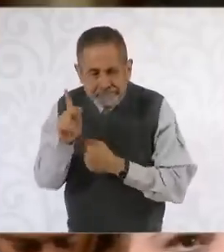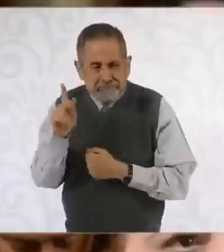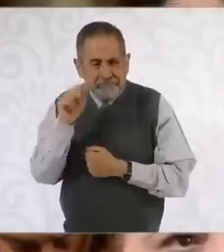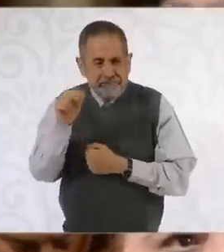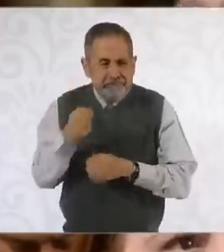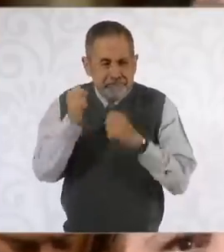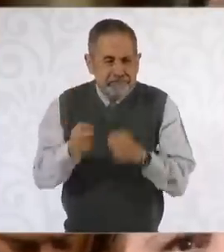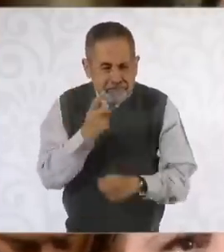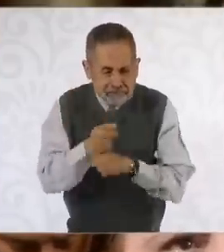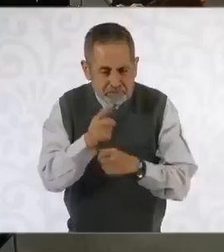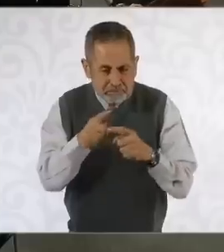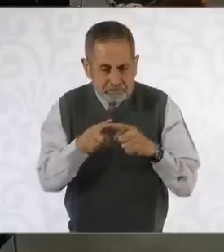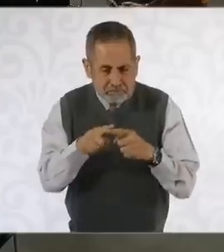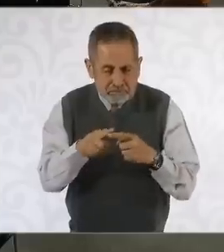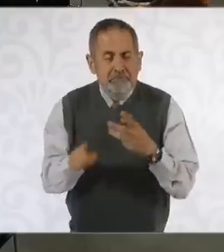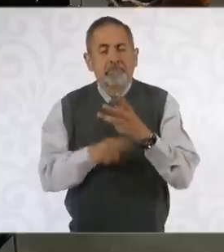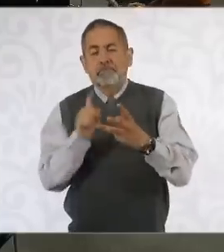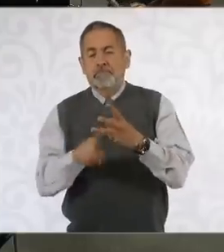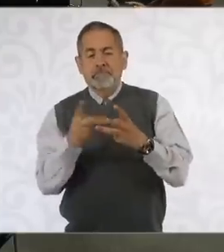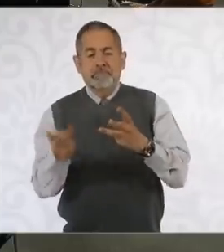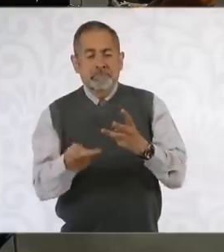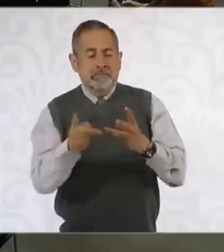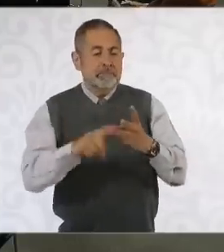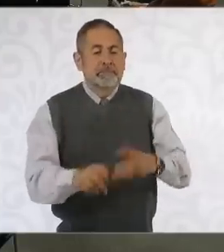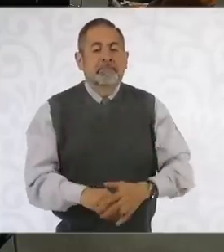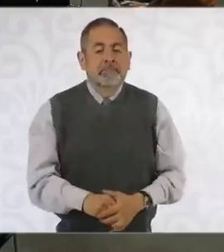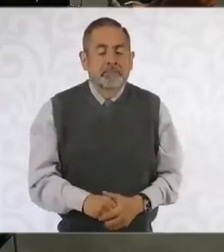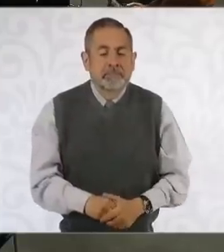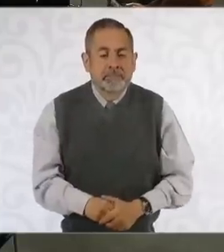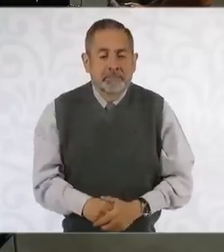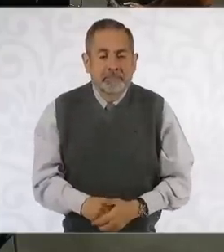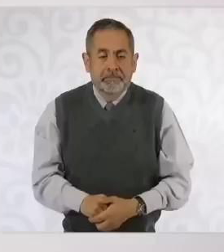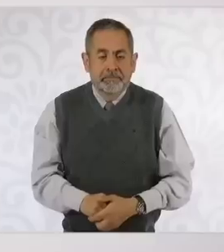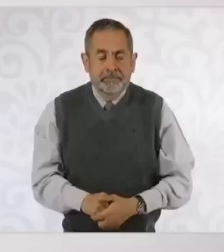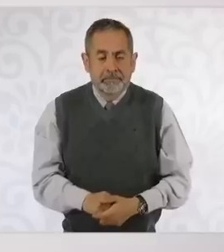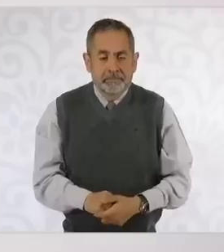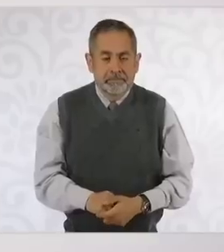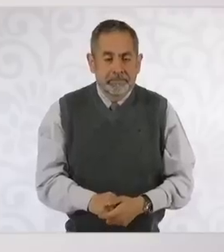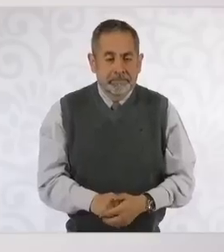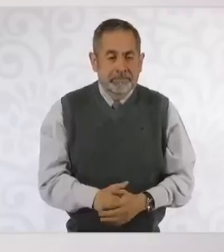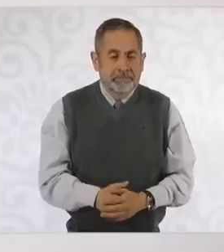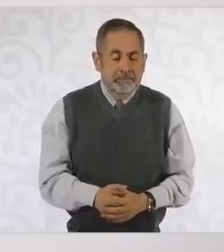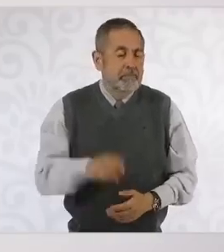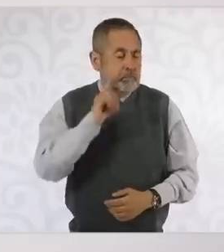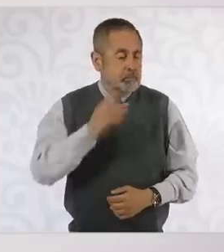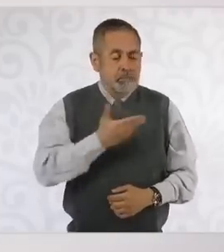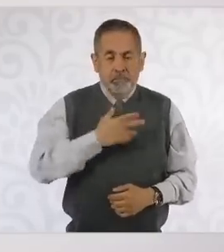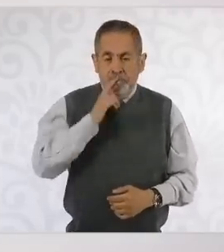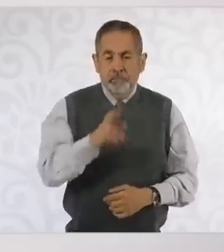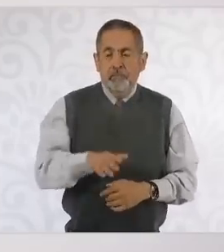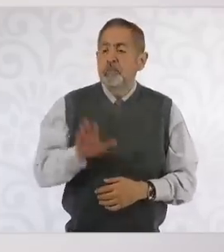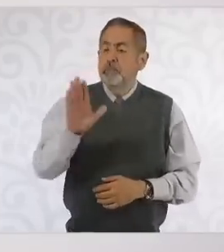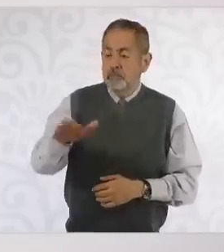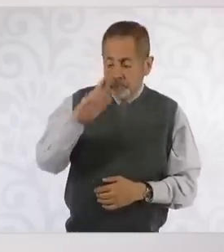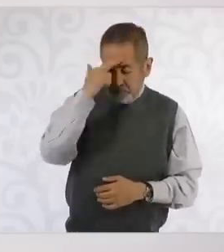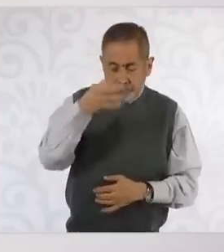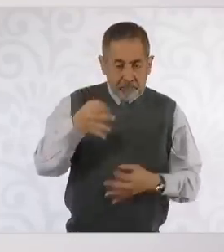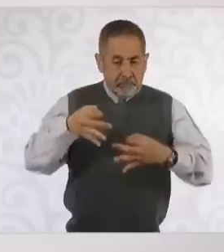tercera si me permite por eso en algunos lugares eh Recuerden que los tribunales estatales que